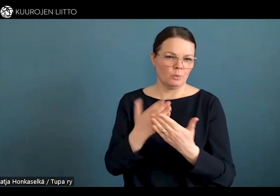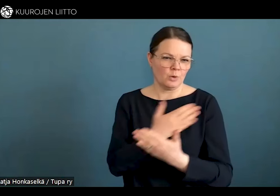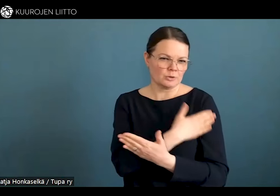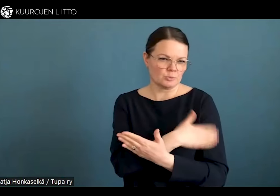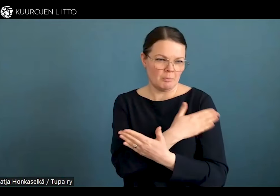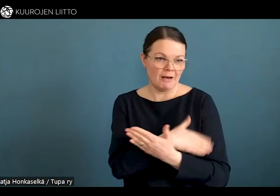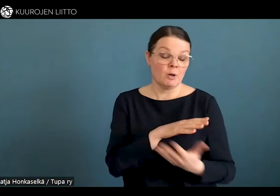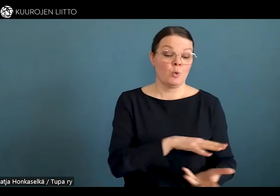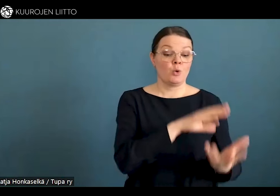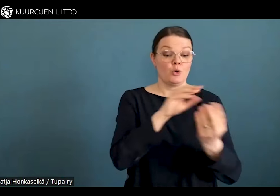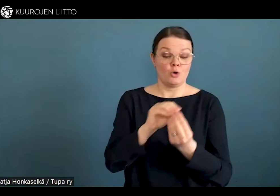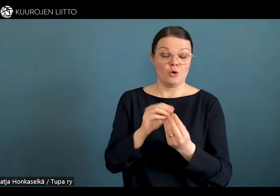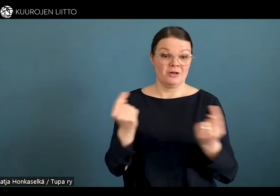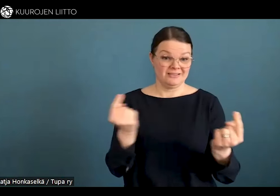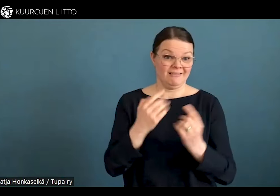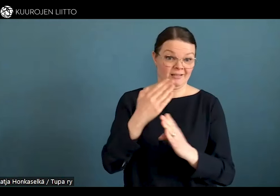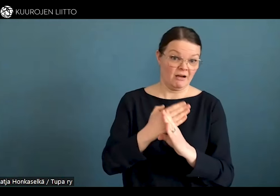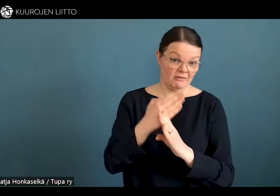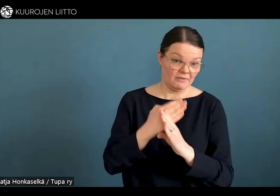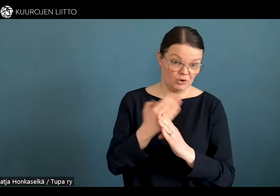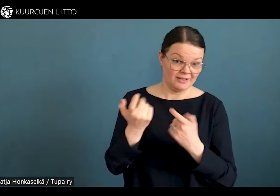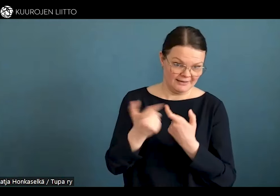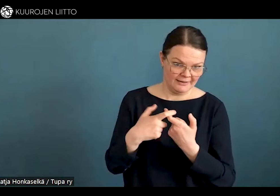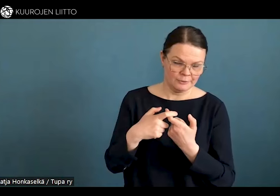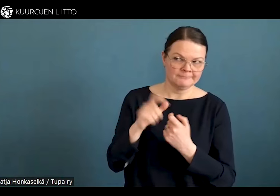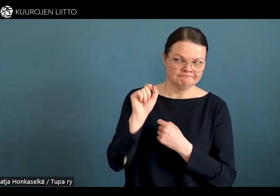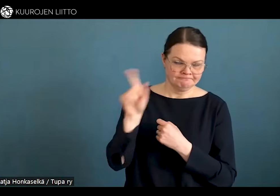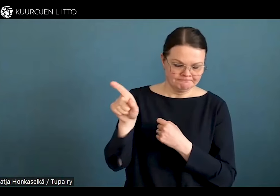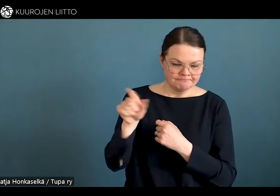tulkkauspalvelun kokonaistilanteen arviointiin liittyen.